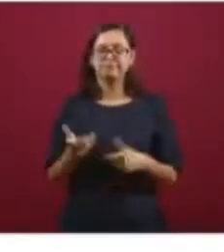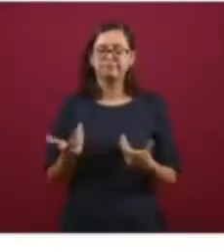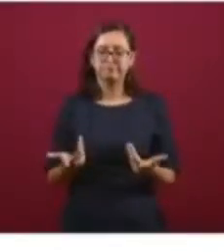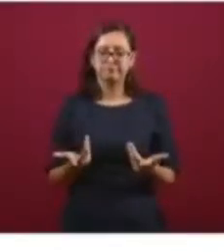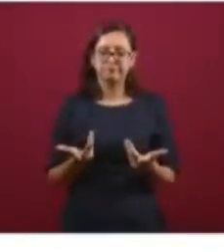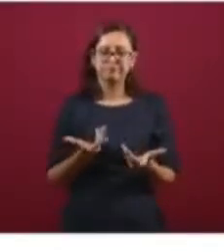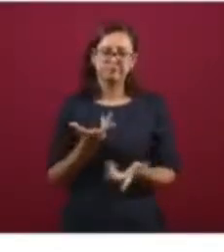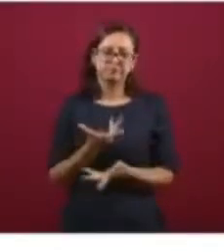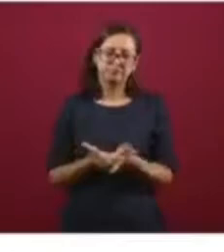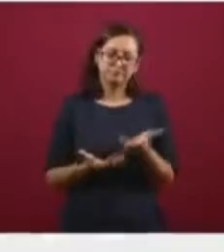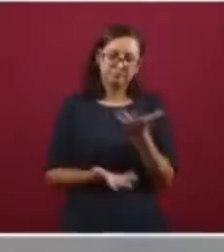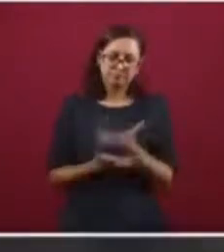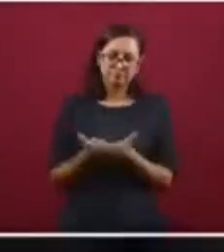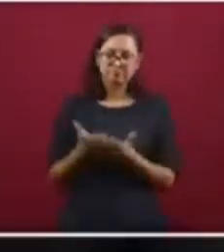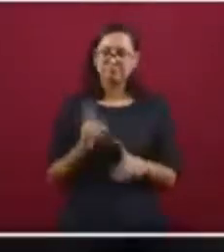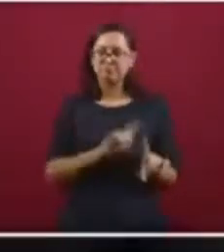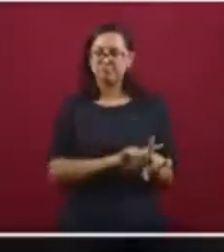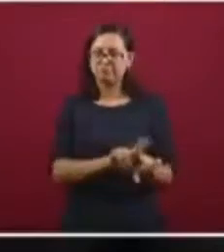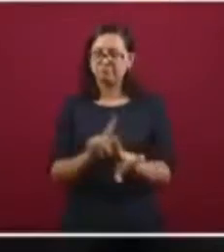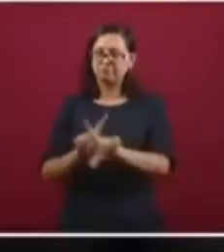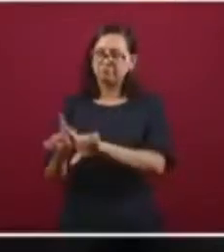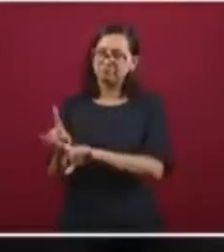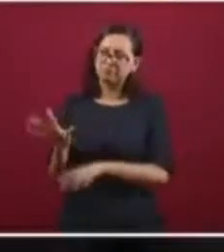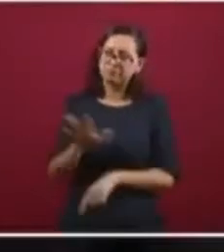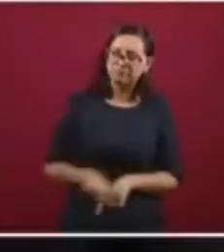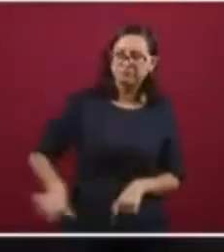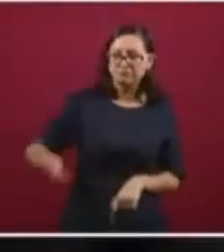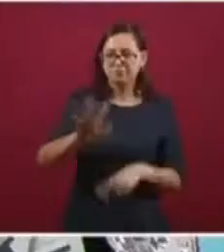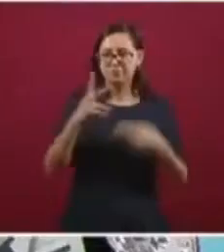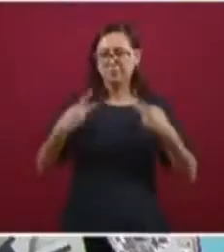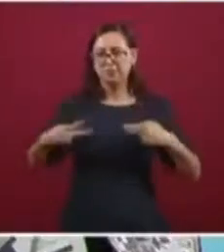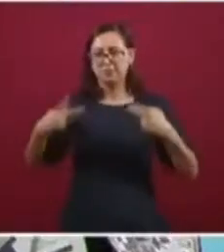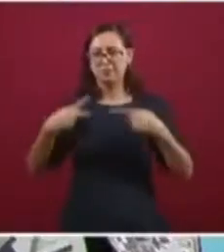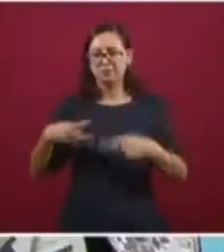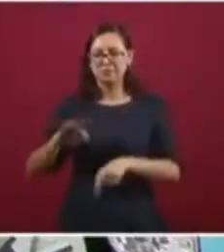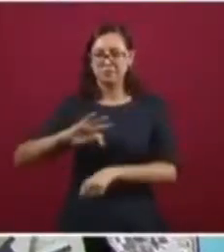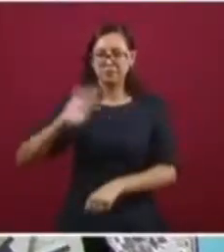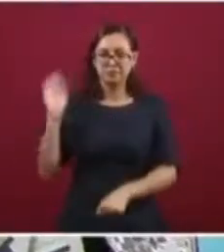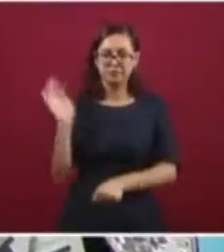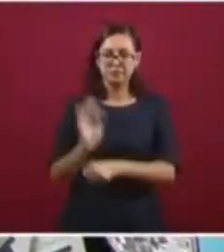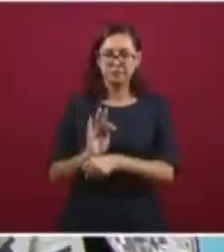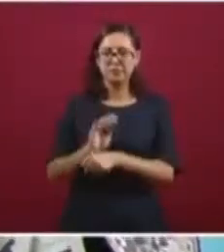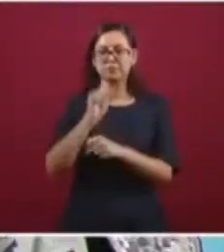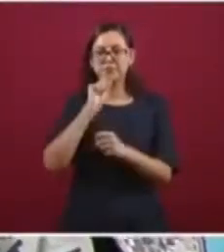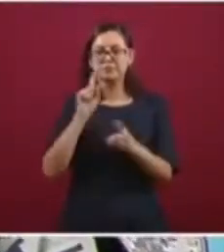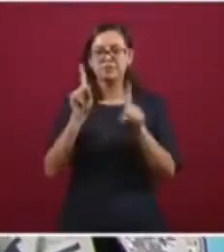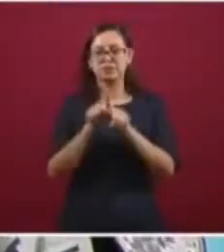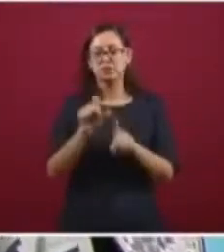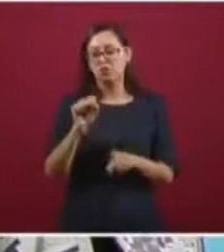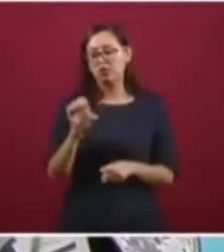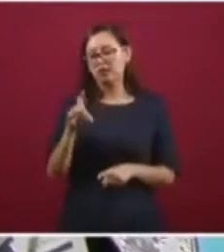en actividades de seguridad pública y los despliegues de Sedena y Semar y Policía Federal